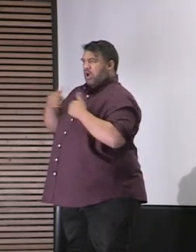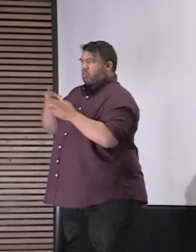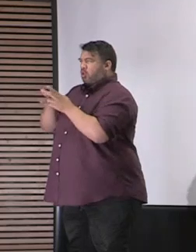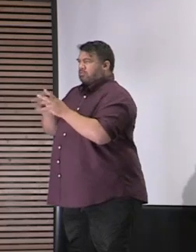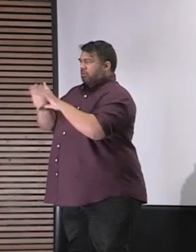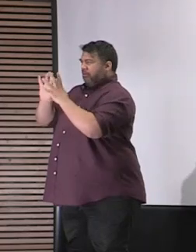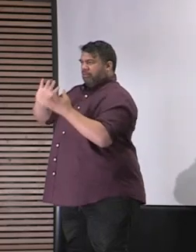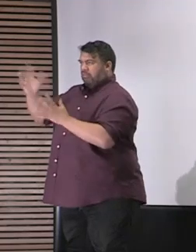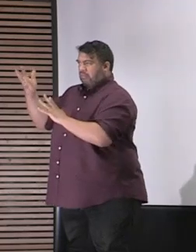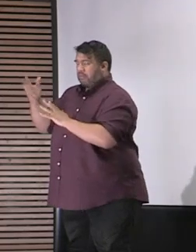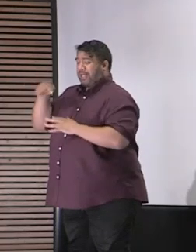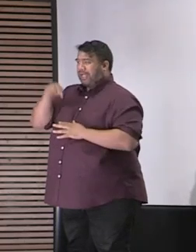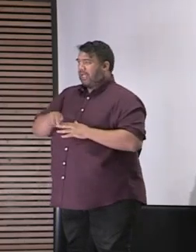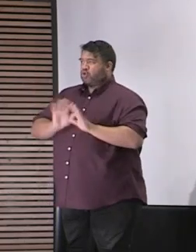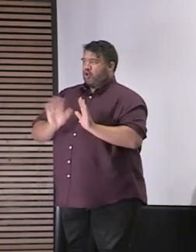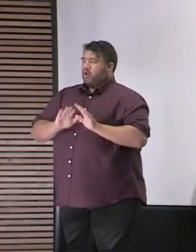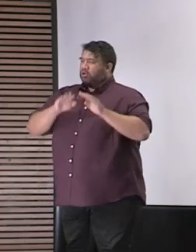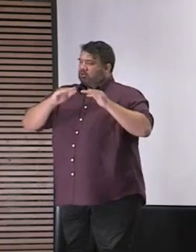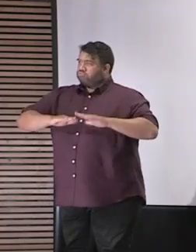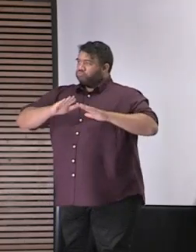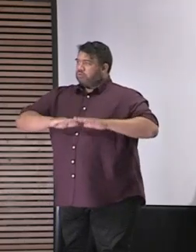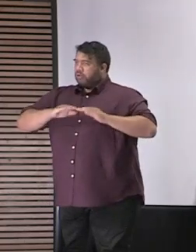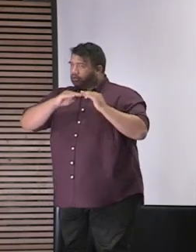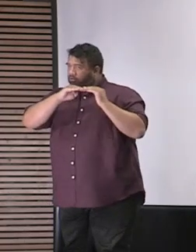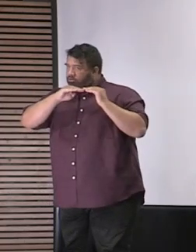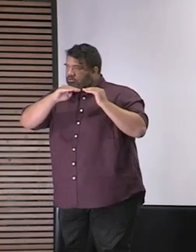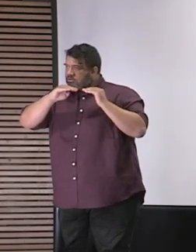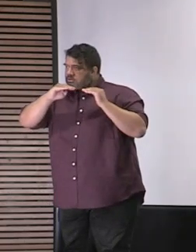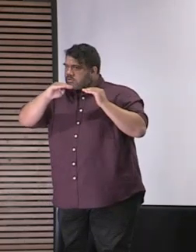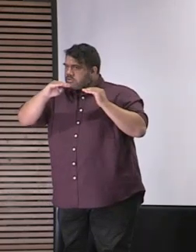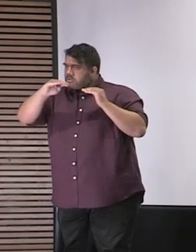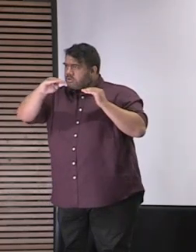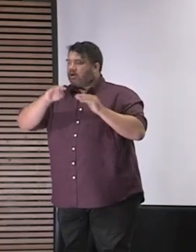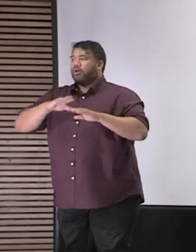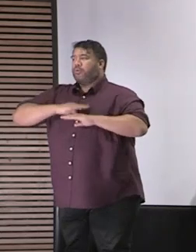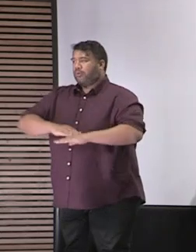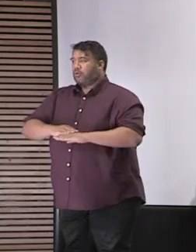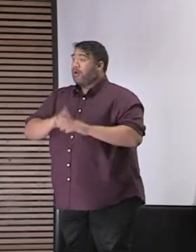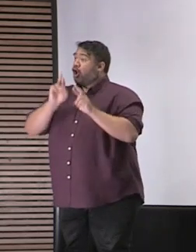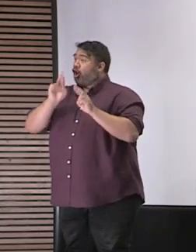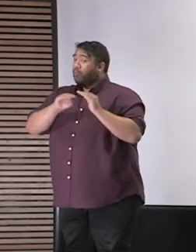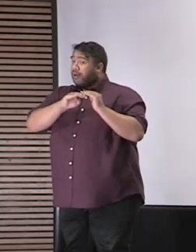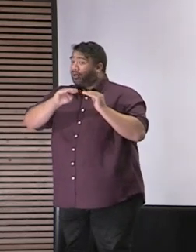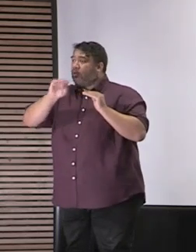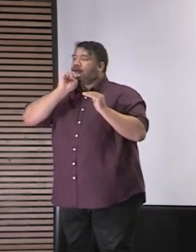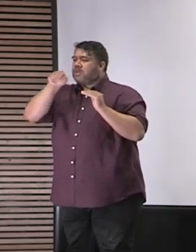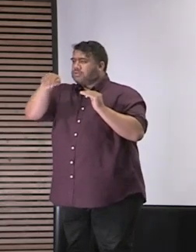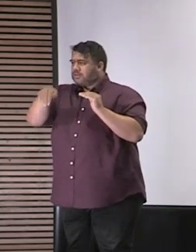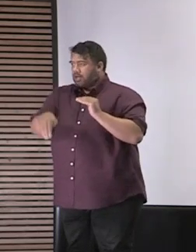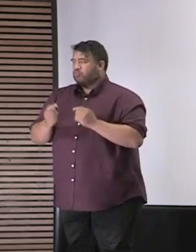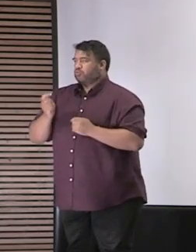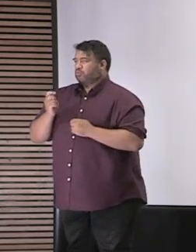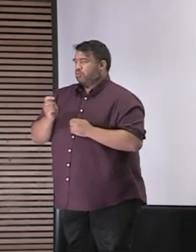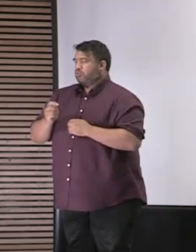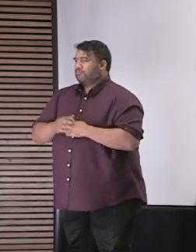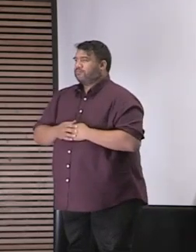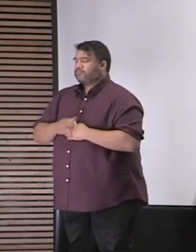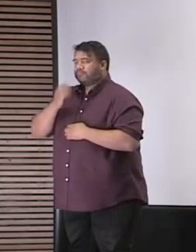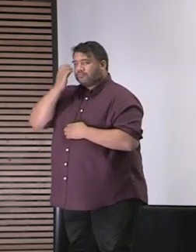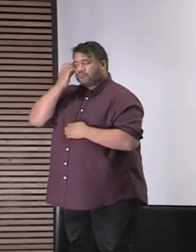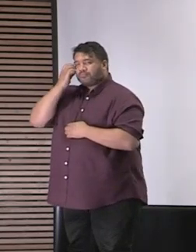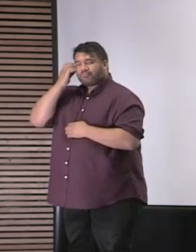tenemos visto el crecimiento